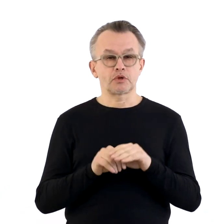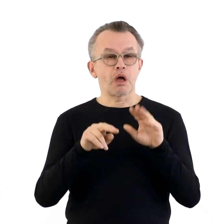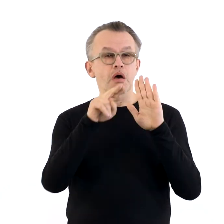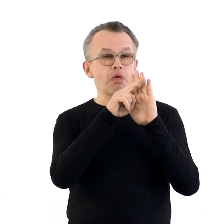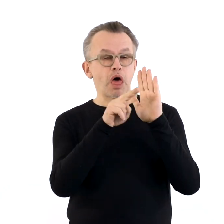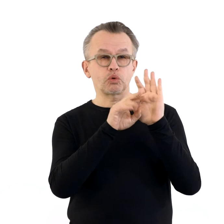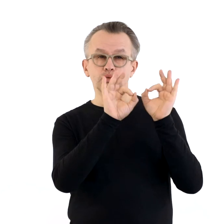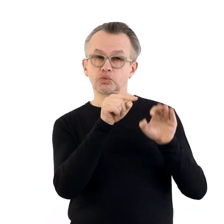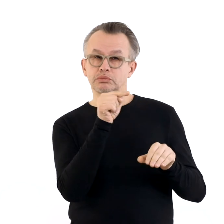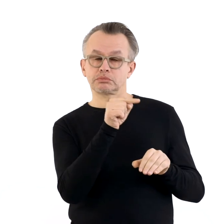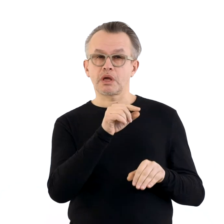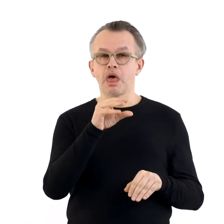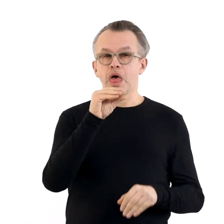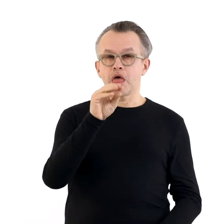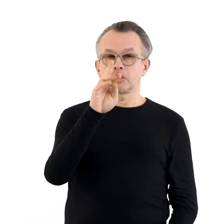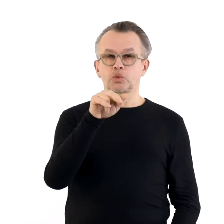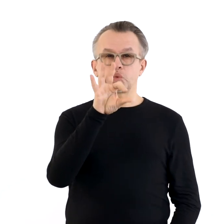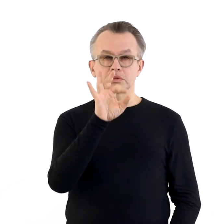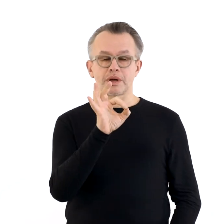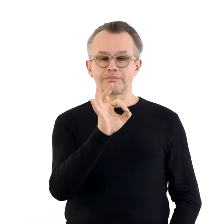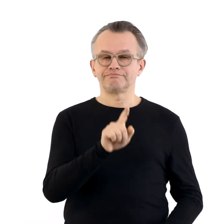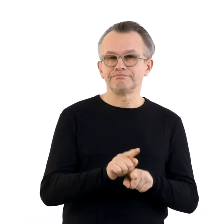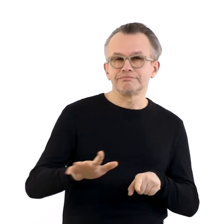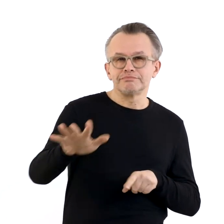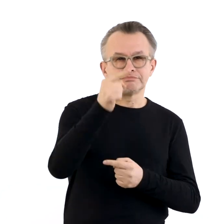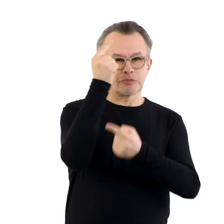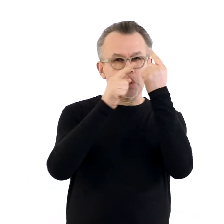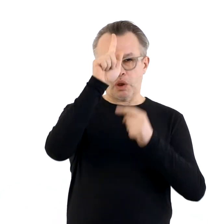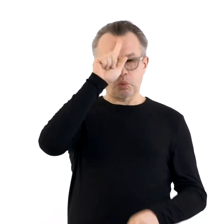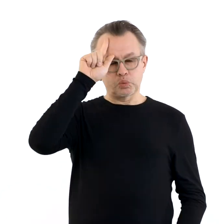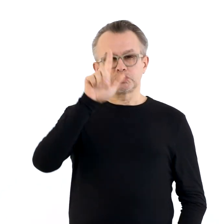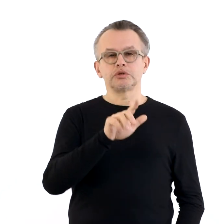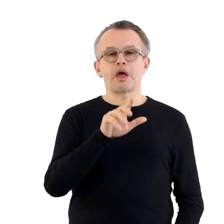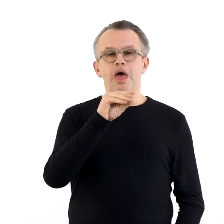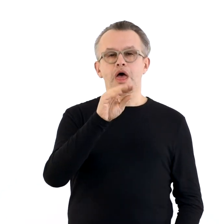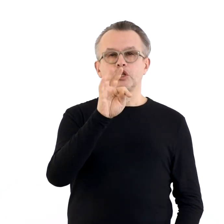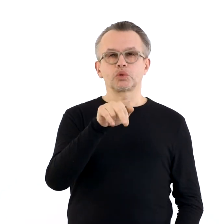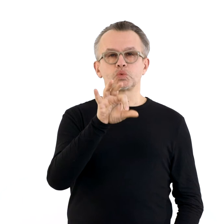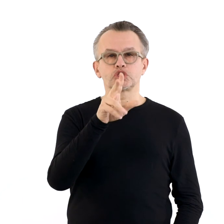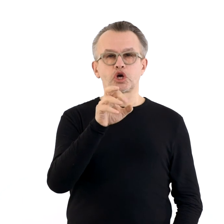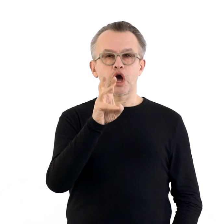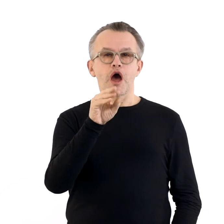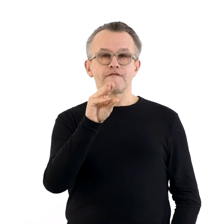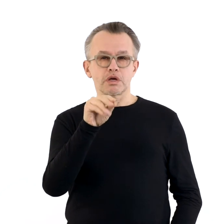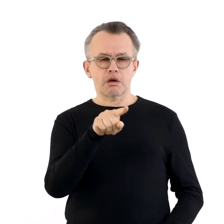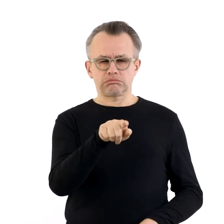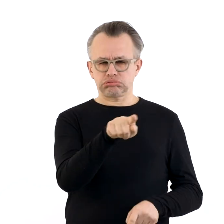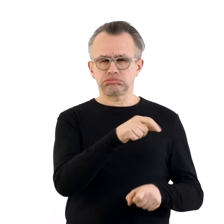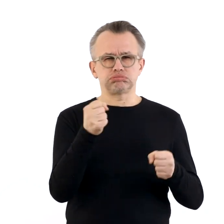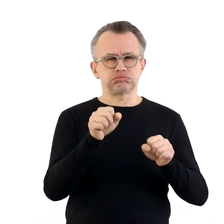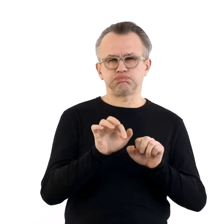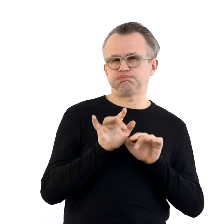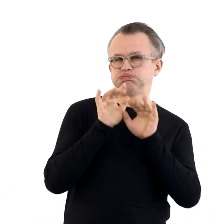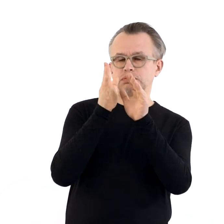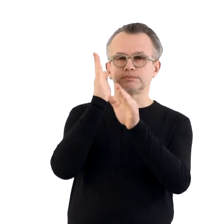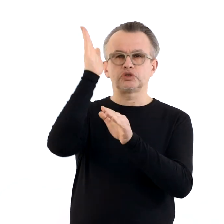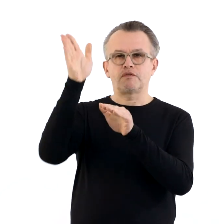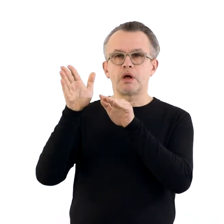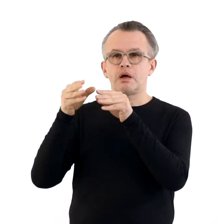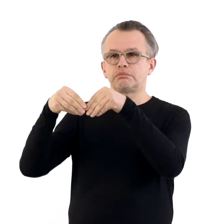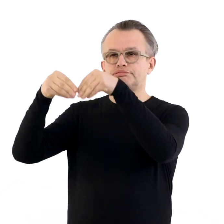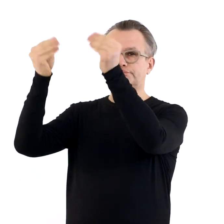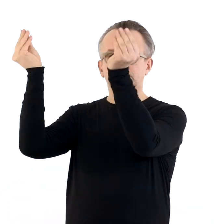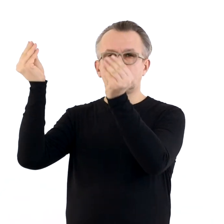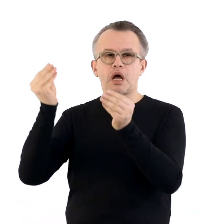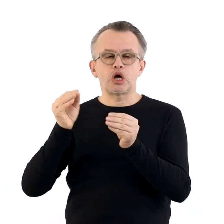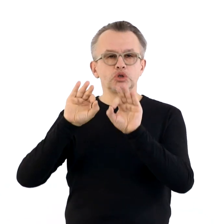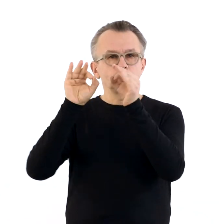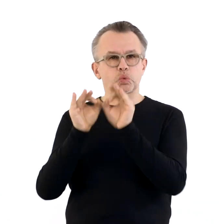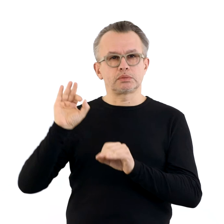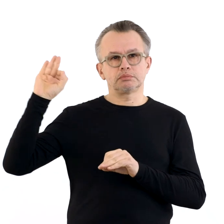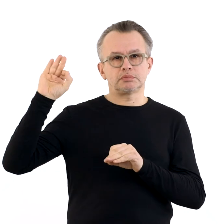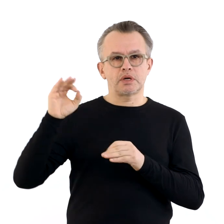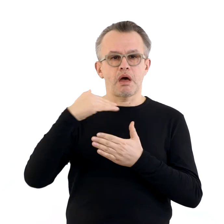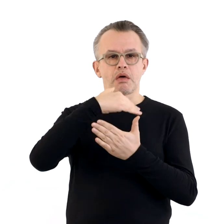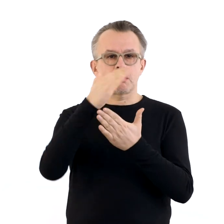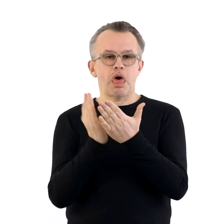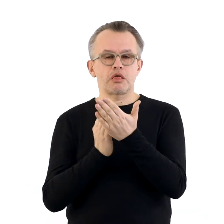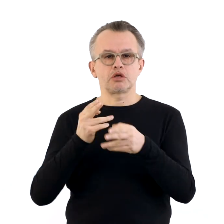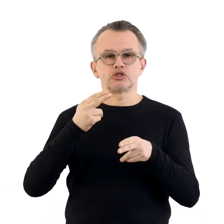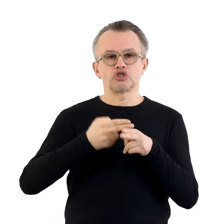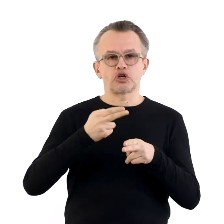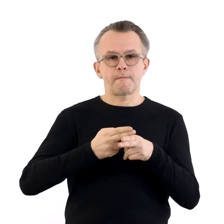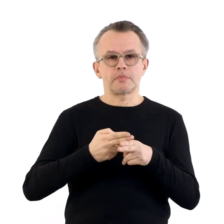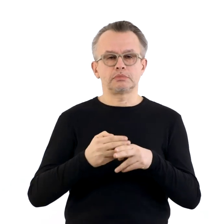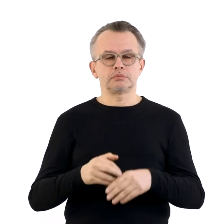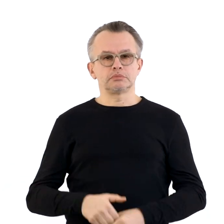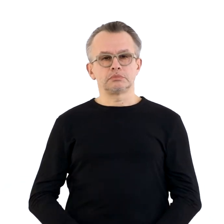Te aspekty sztuki etruskiej i myślenia Etrusków wywarły ogromny wpływ na sztukę rzymską.